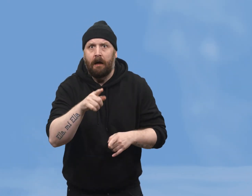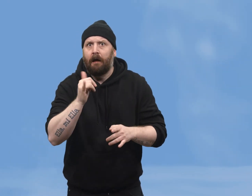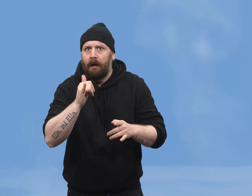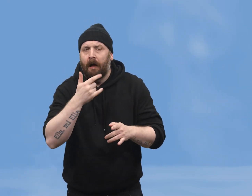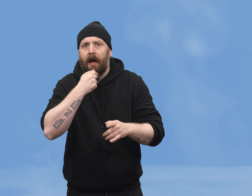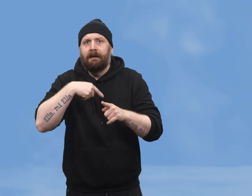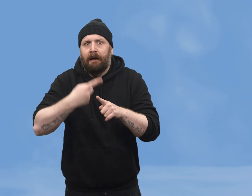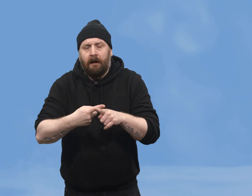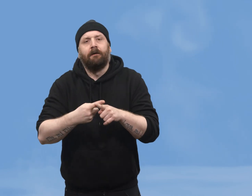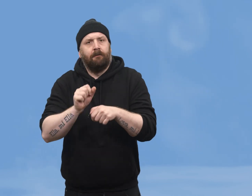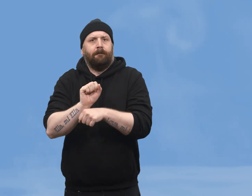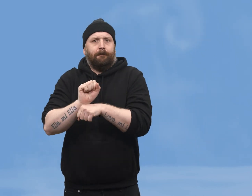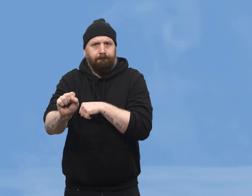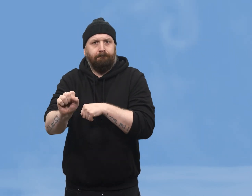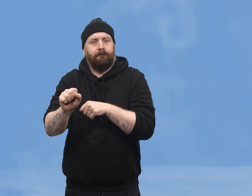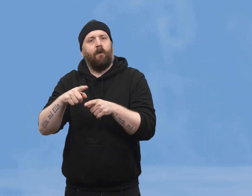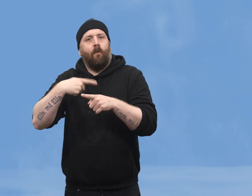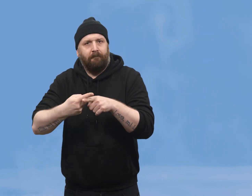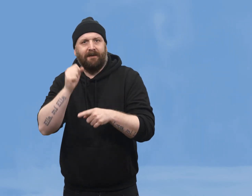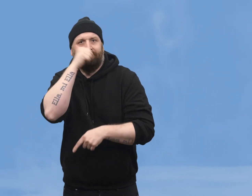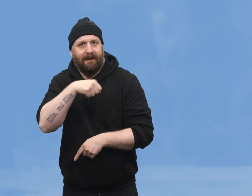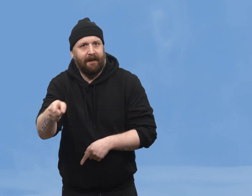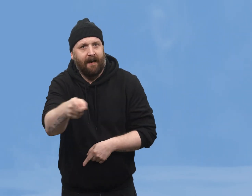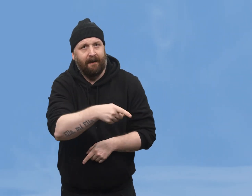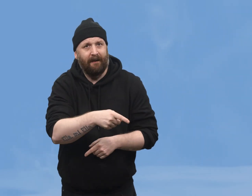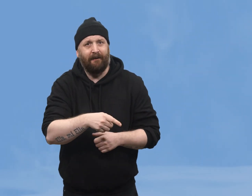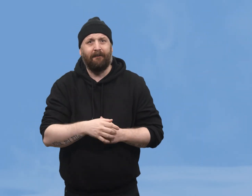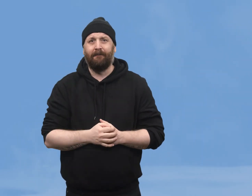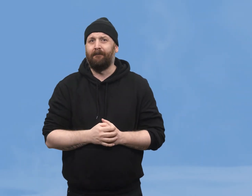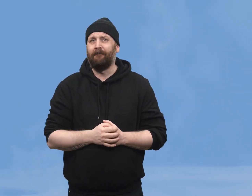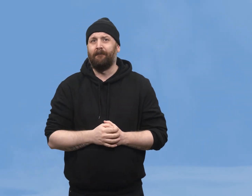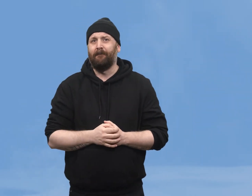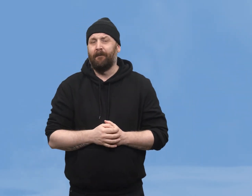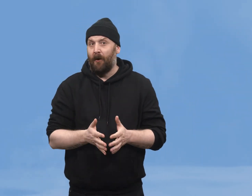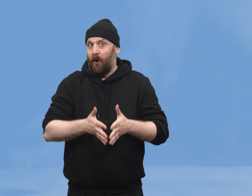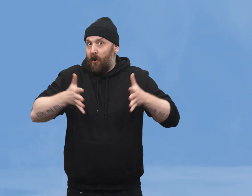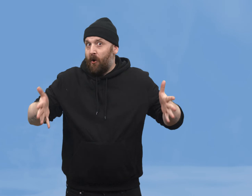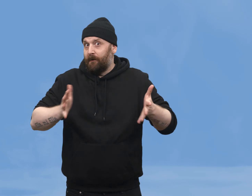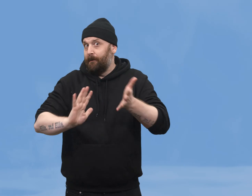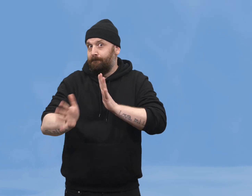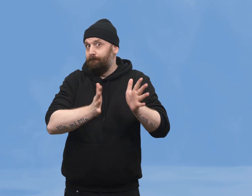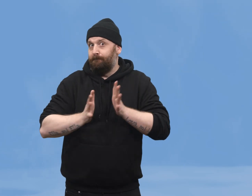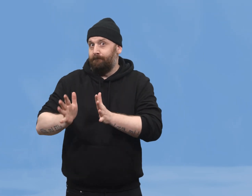Det er mulig de kjenner seg igjen, og sånn kan de unngå å bli svindlet. Jo flere som snakker om dette, -